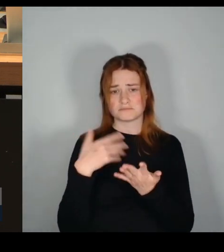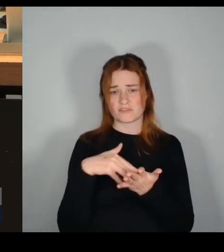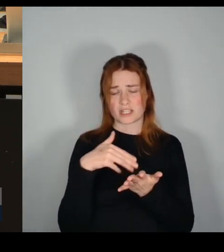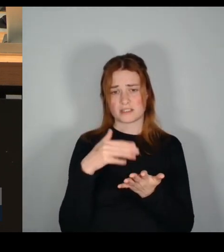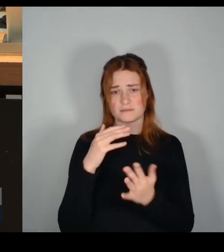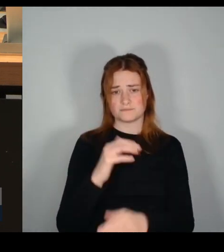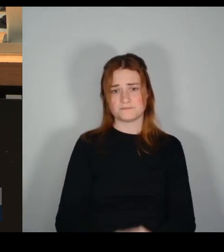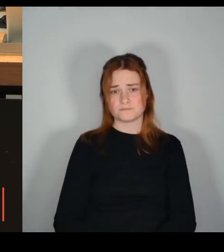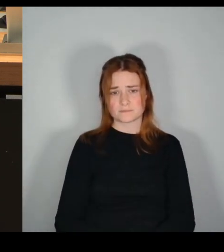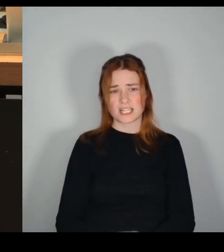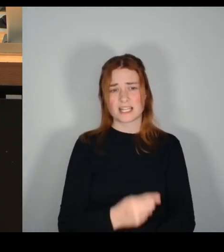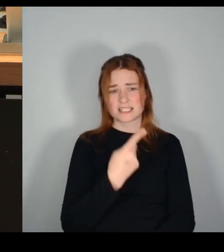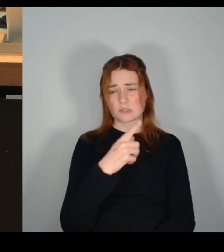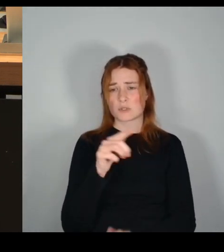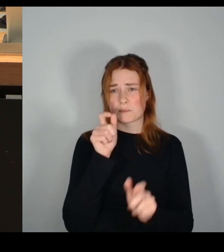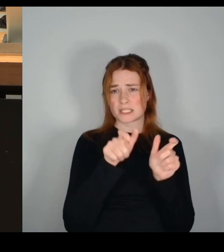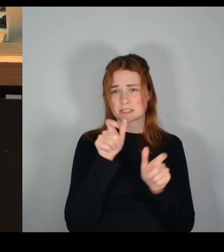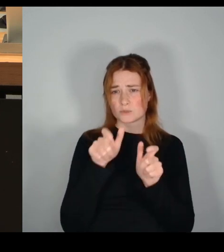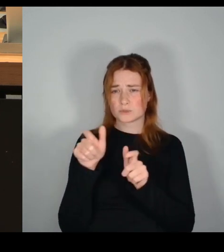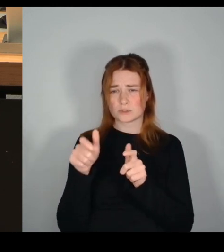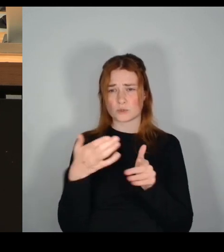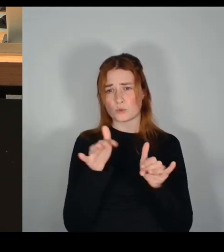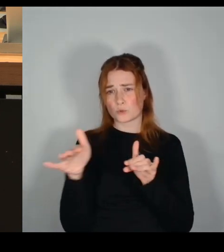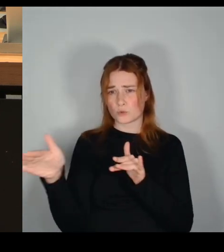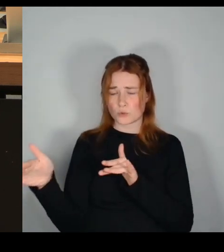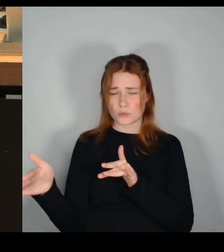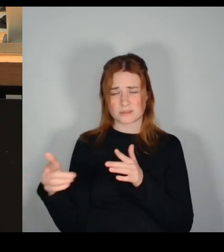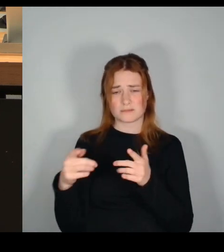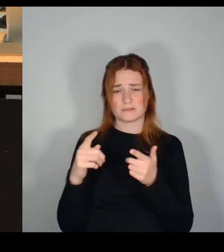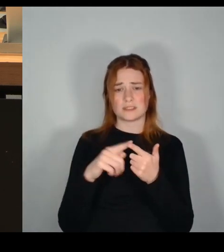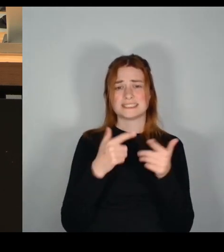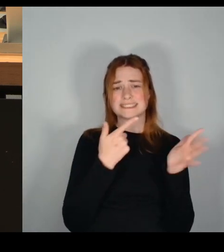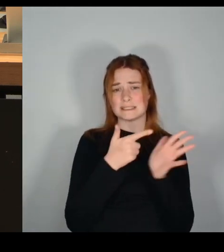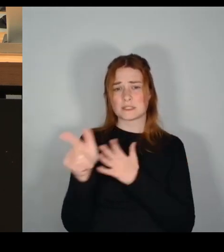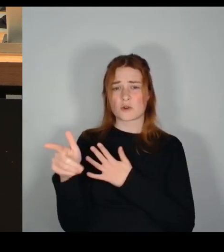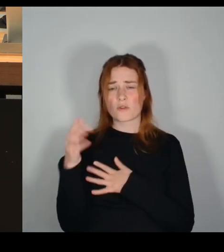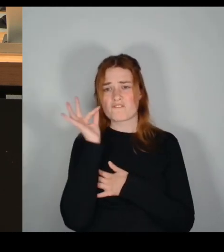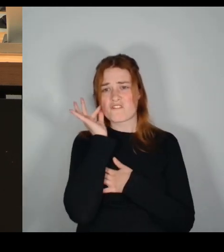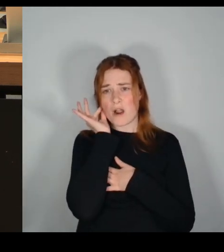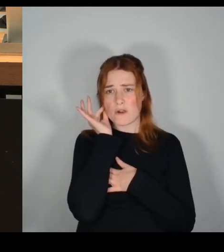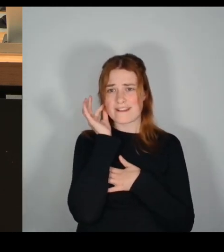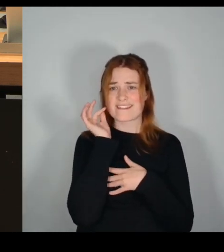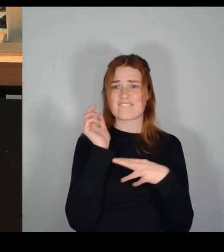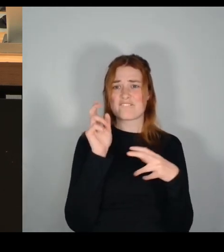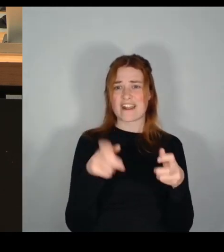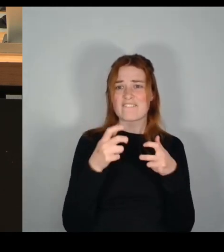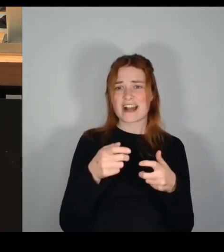7000 Frauen vergewaltigt, versklavt wurden, das ist ein Leids. Ich glaube, das kann man sich gar nicht vorstellen.